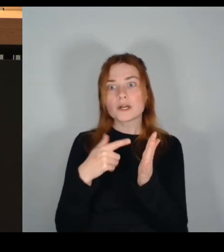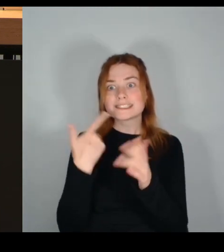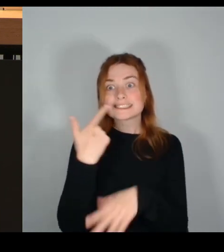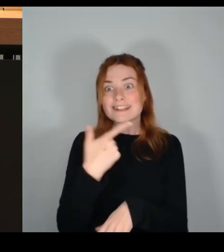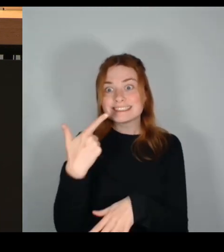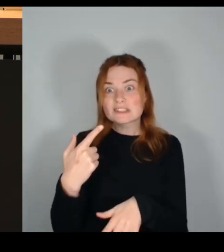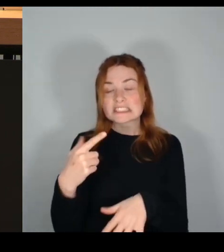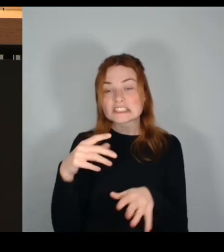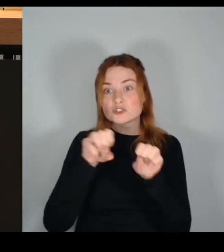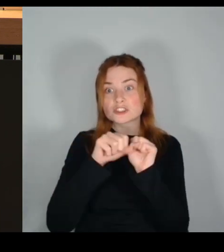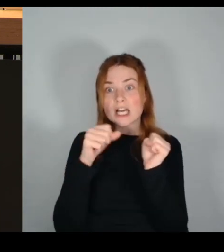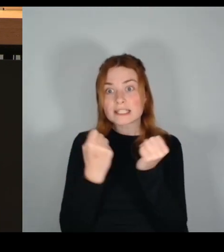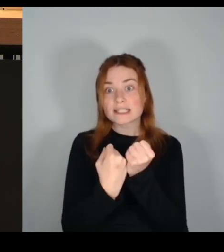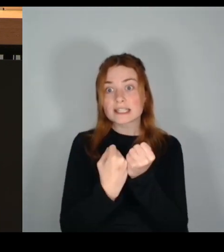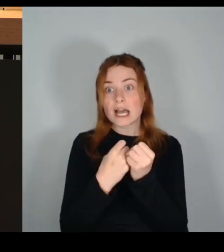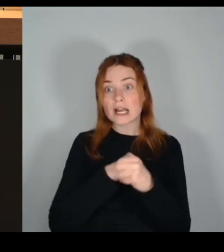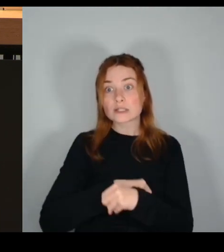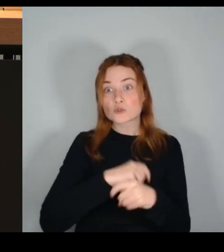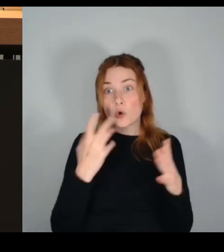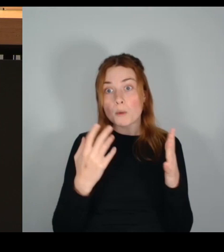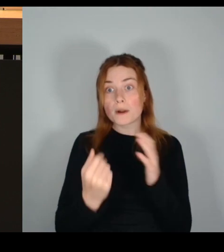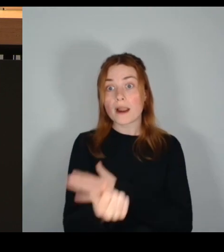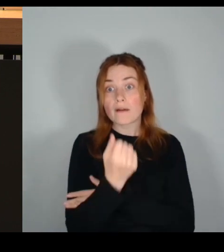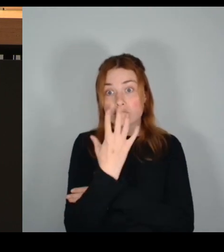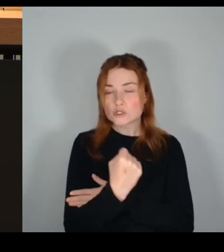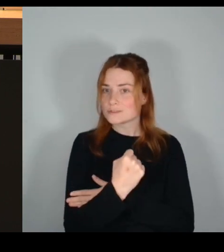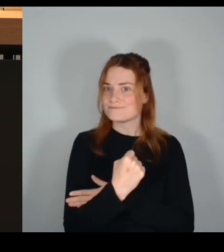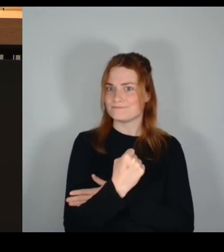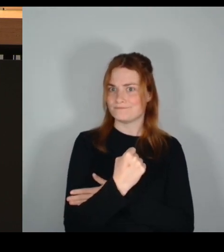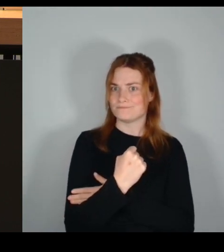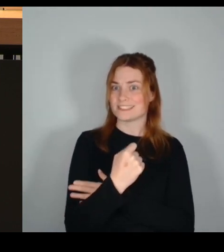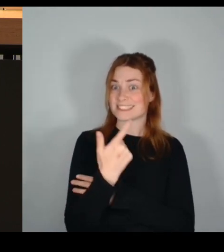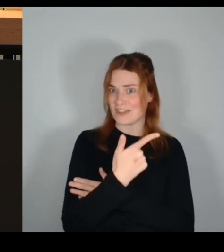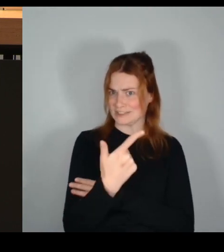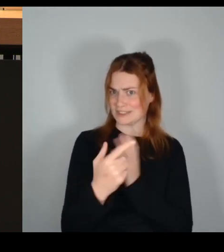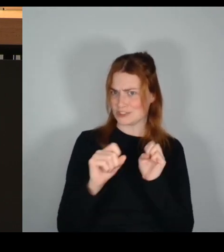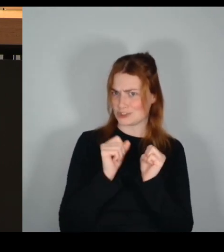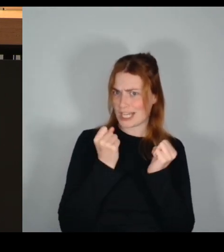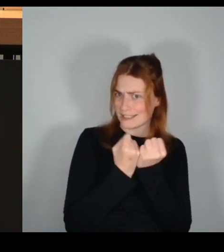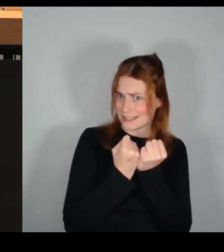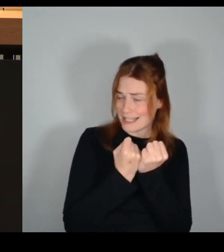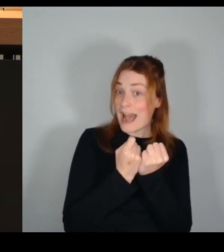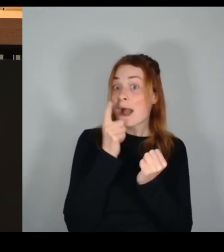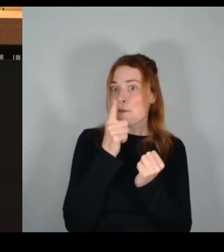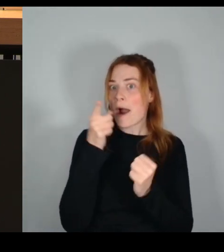Sie erwähnen dabei aber nicht, dass über 110 auf derselben Weltklimakonferenz in Dubai den deutschen